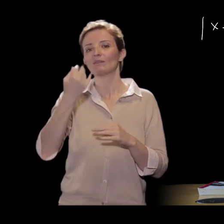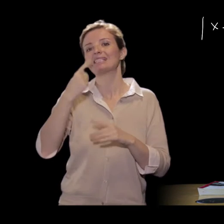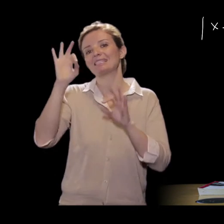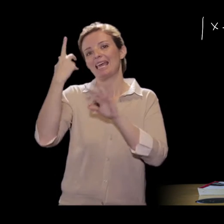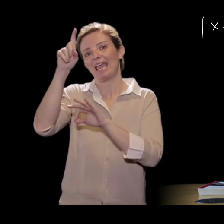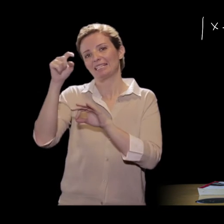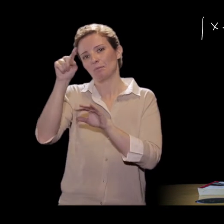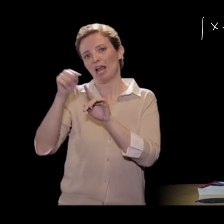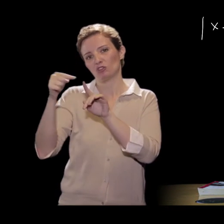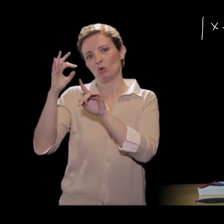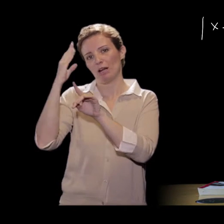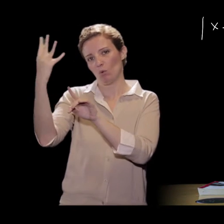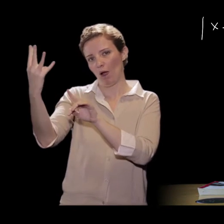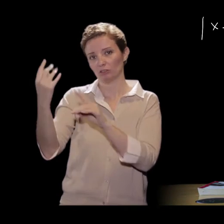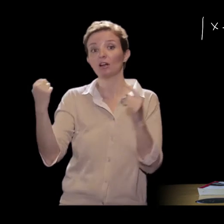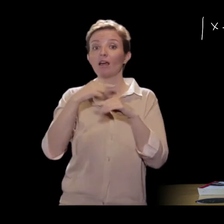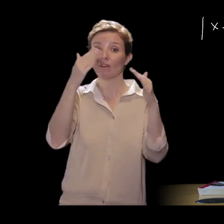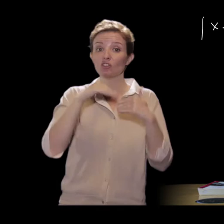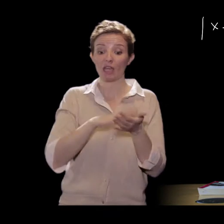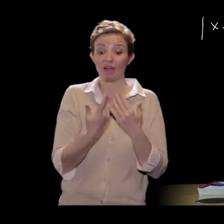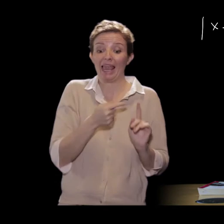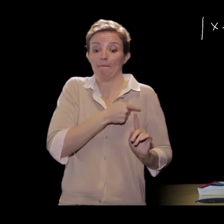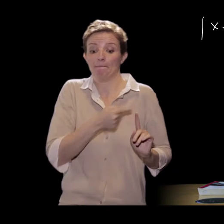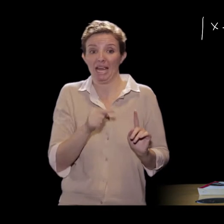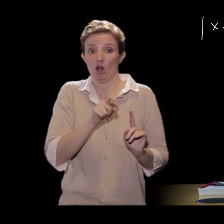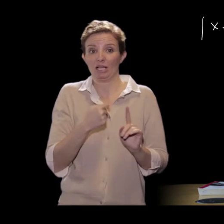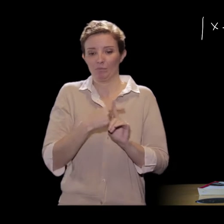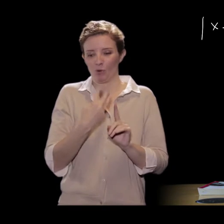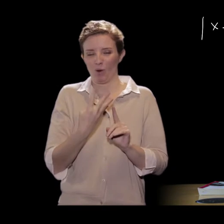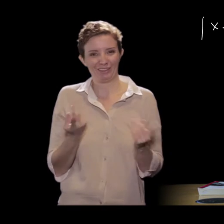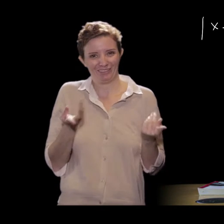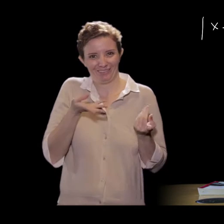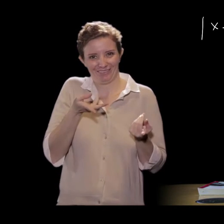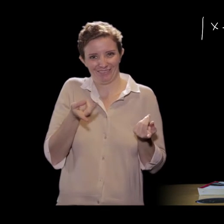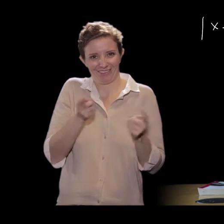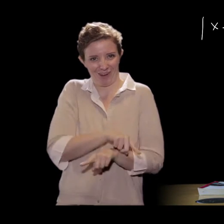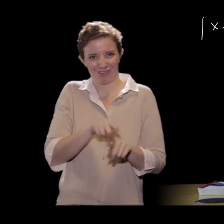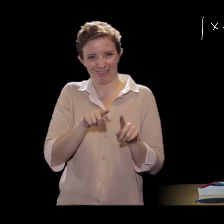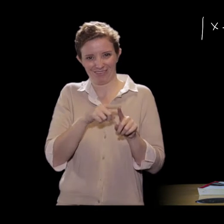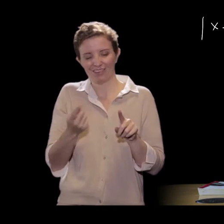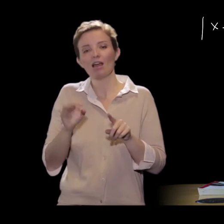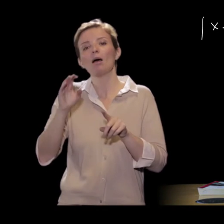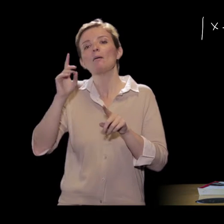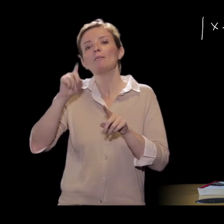Sarà invece pari all'opposto del suo argomento, quindi -x+4, per tutti i valori della x minori di 4.